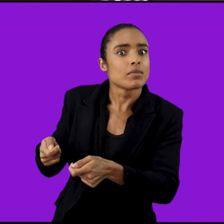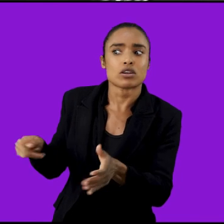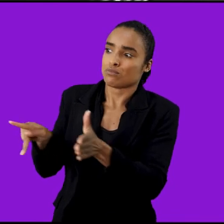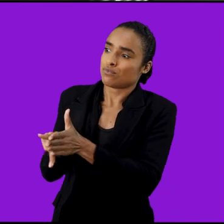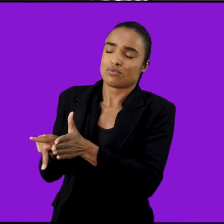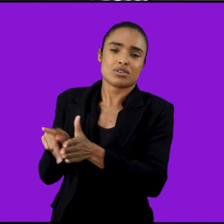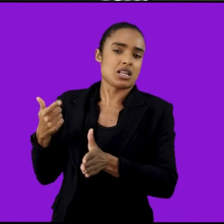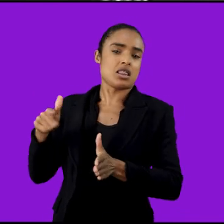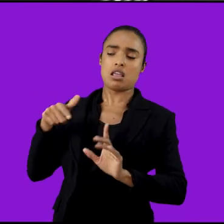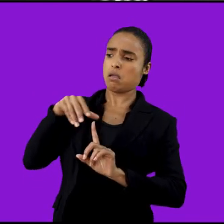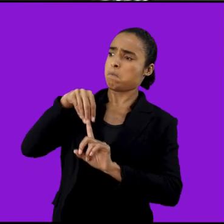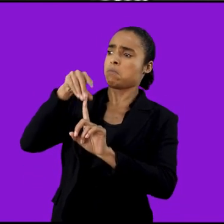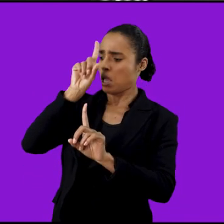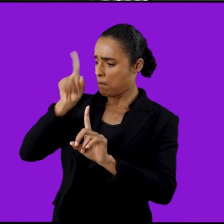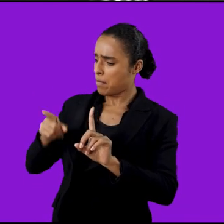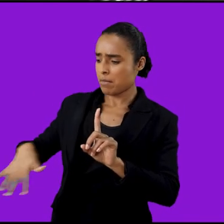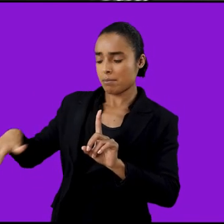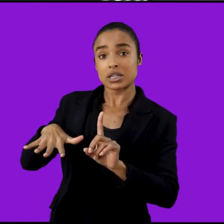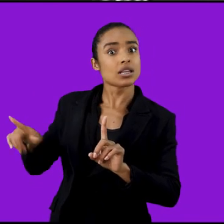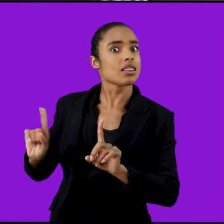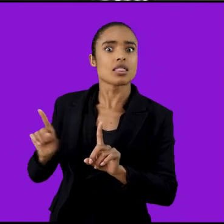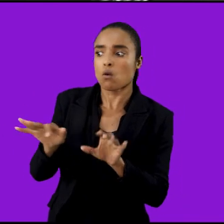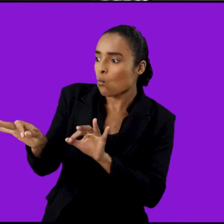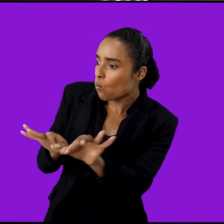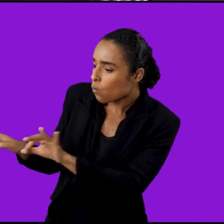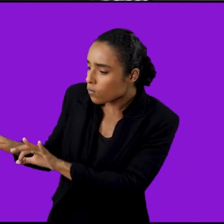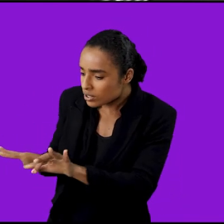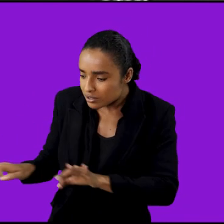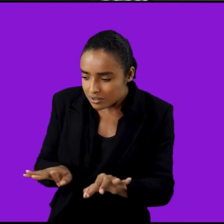feito vários processos, mas a partir de uma autogestão. Não tem um alguém que manda.